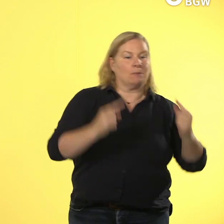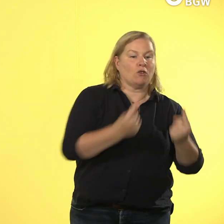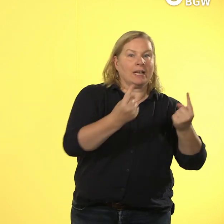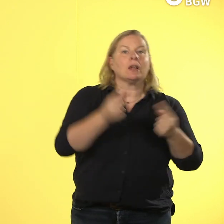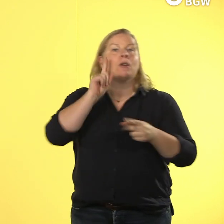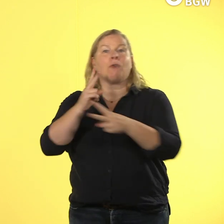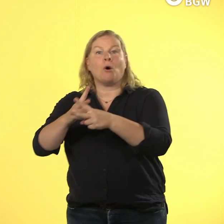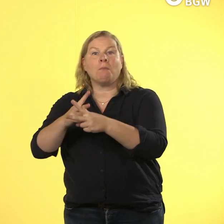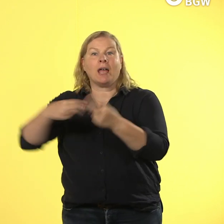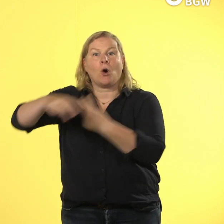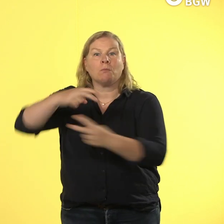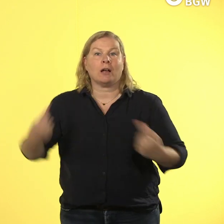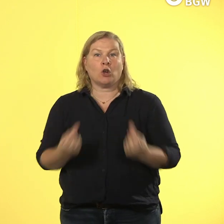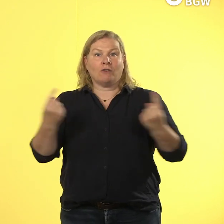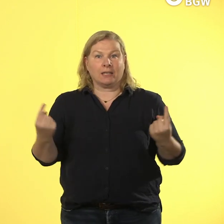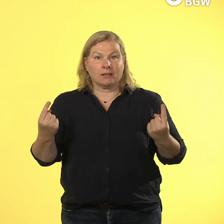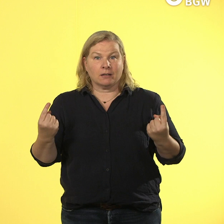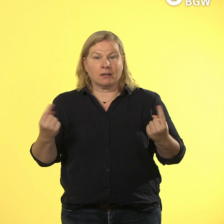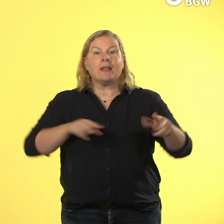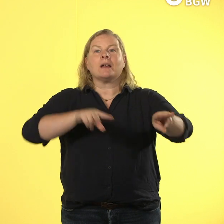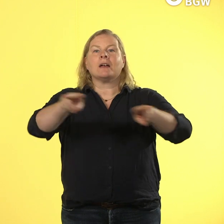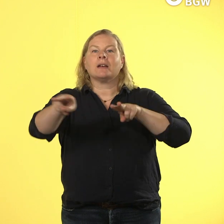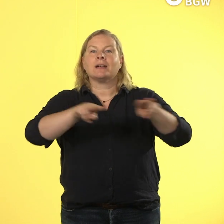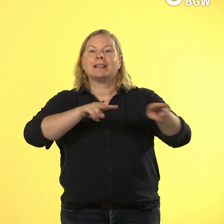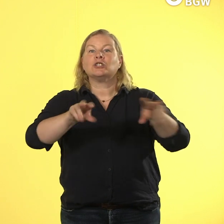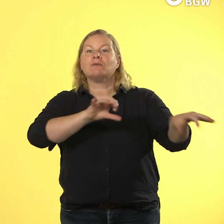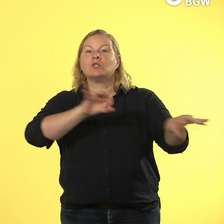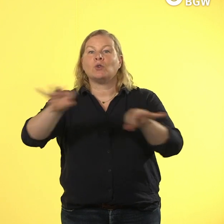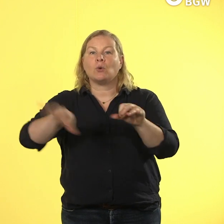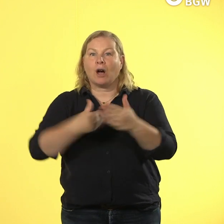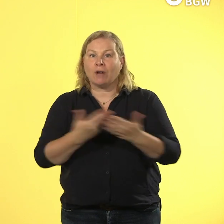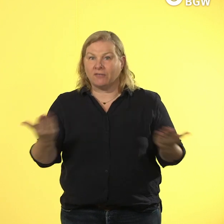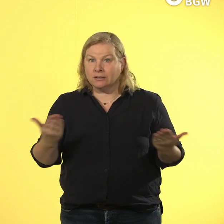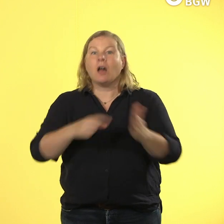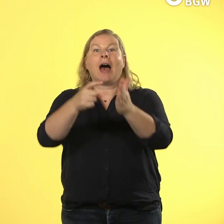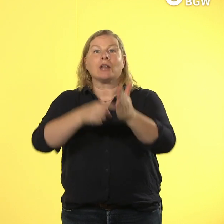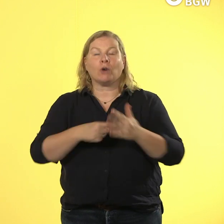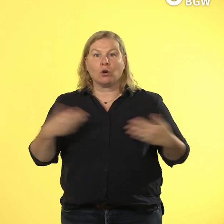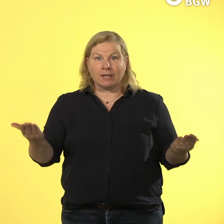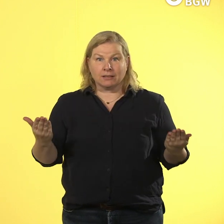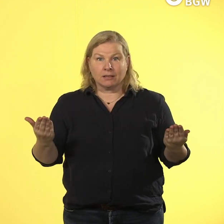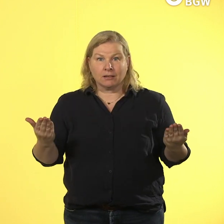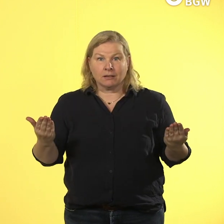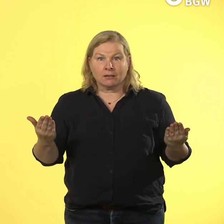und die Anforderung, sich fortan als Assistentin zu betrachten, ein wenig beiseitezustehen.